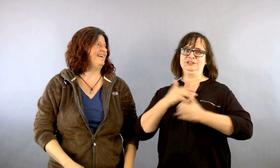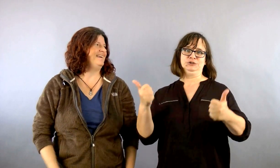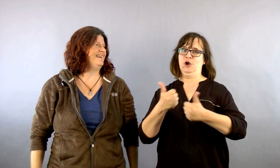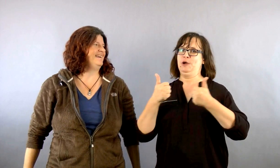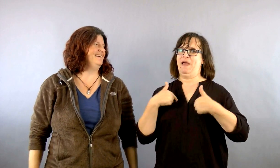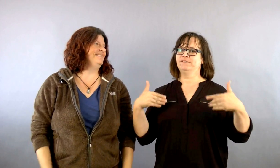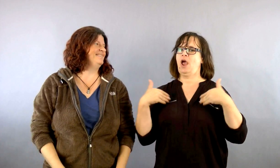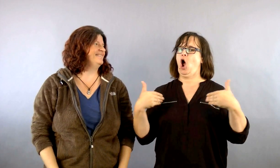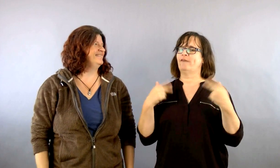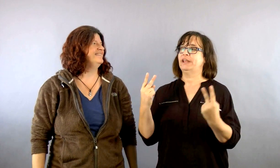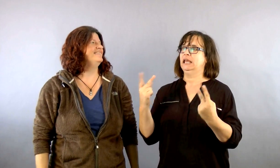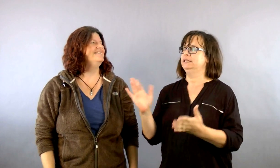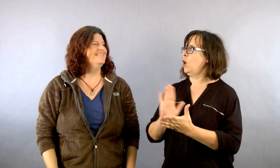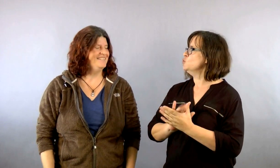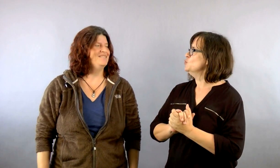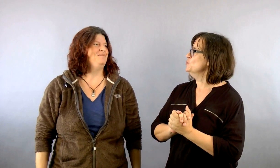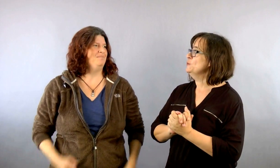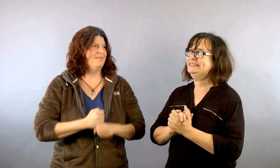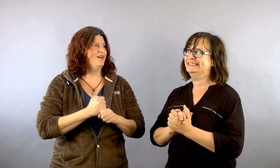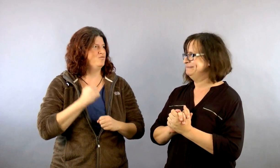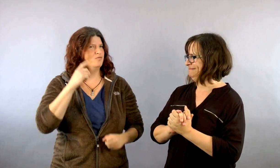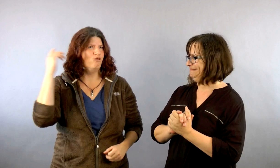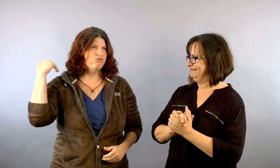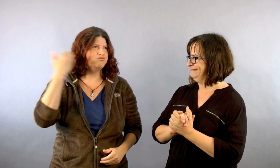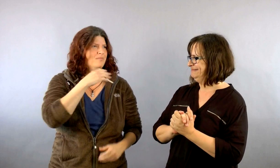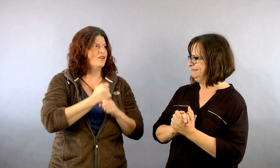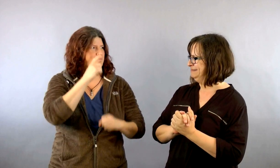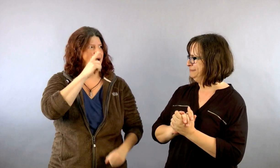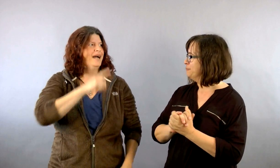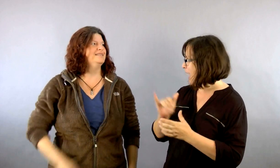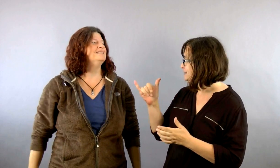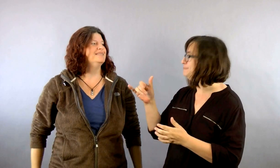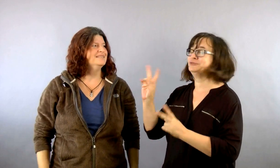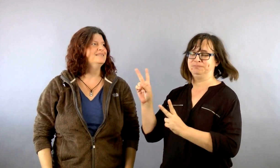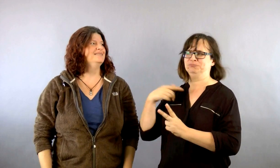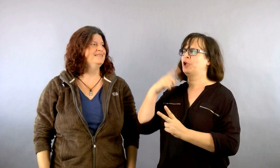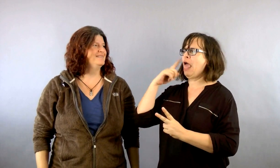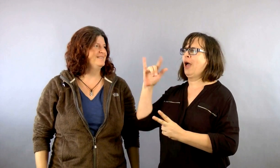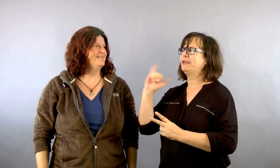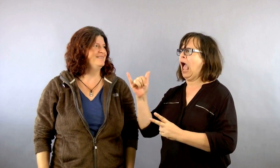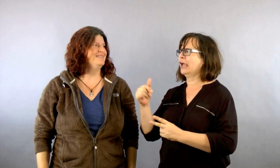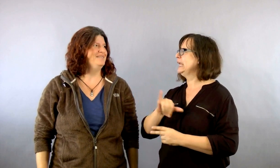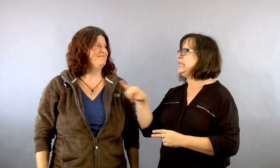Super, das freut mich! Es macht mir bisher auch immer viel Spaß. Das glaube ich!